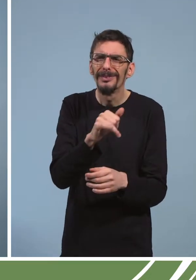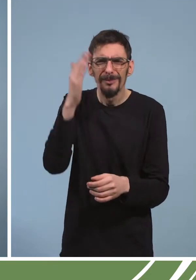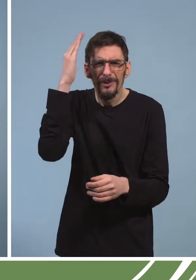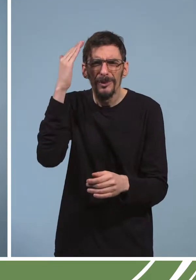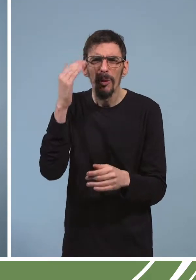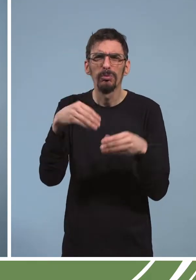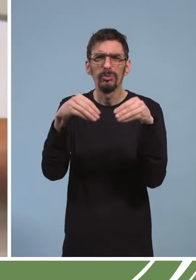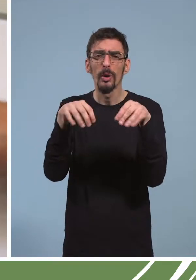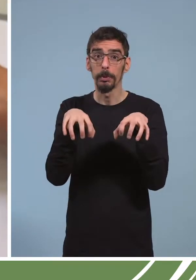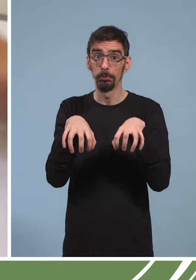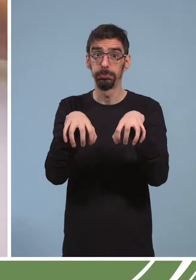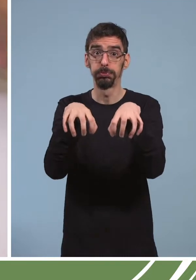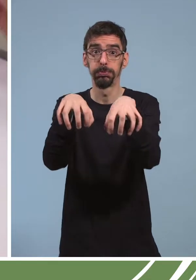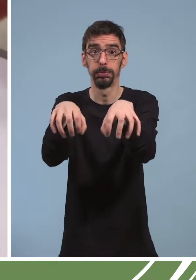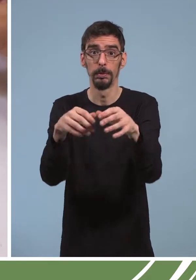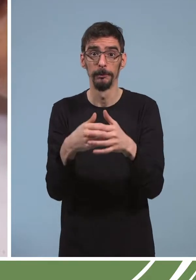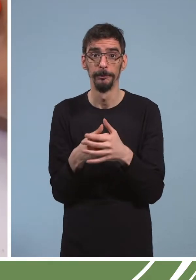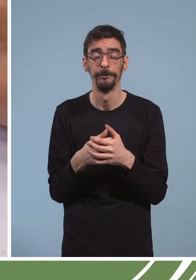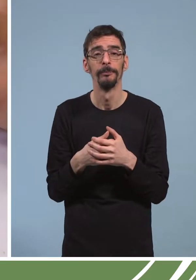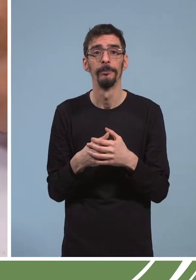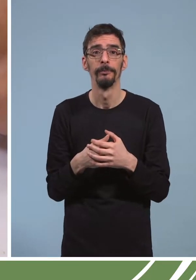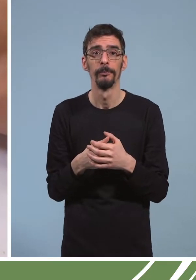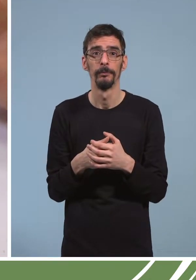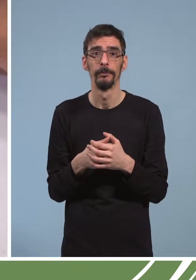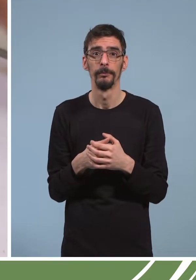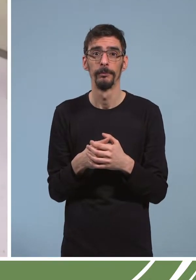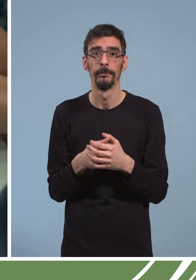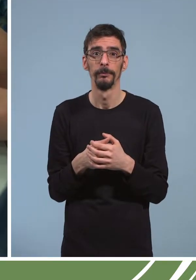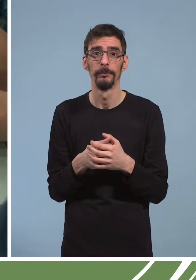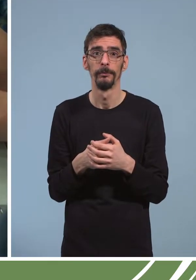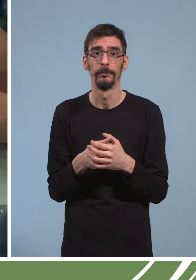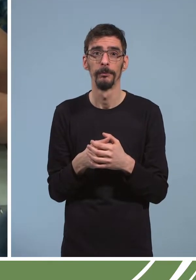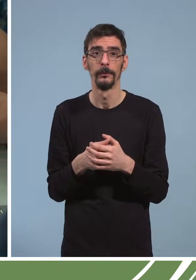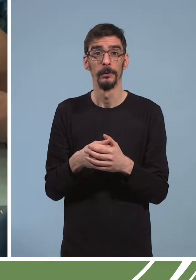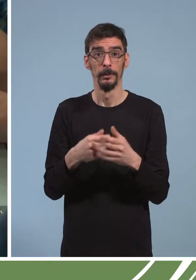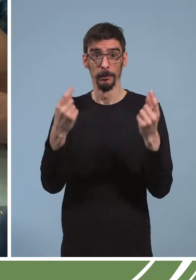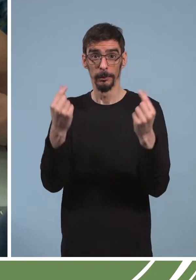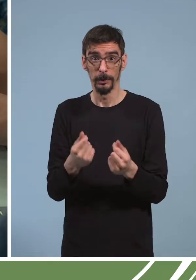und präsentiere sie auch auf einer geschrieben Preisliste, damit sie einen Handel und einen kleinen Vertrag machen können.